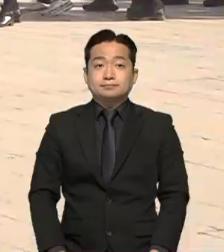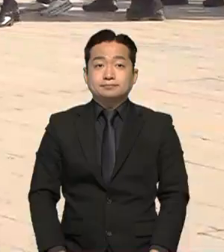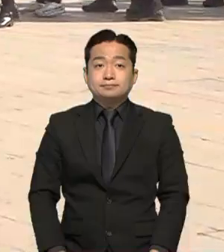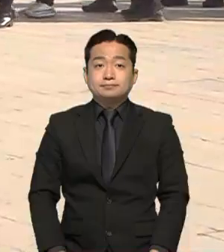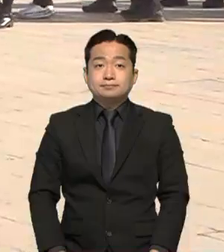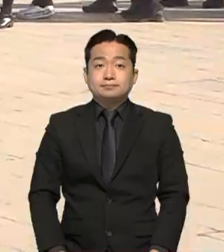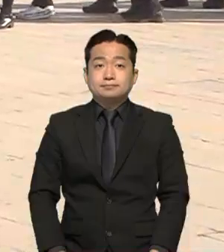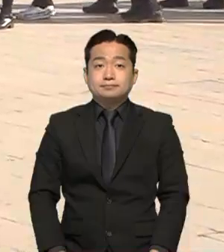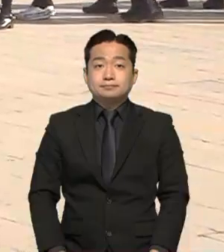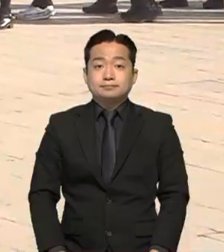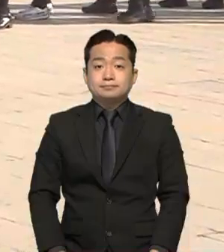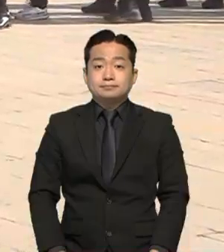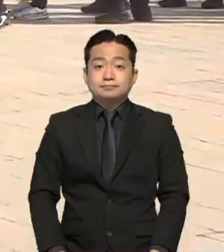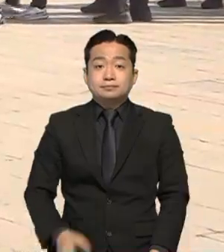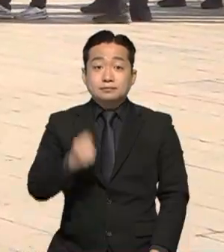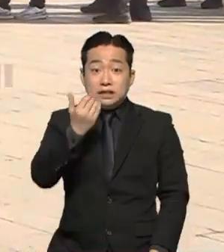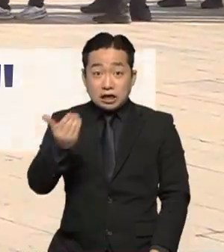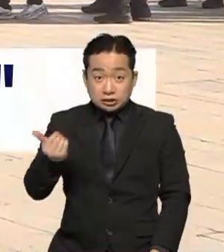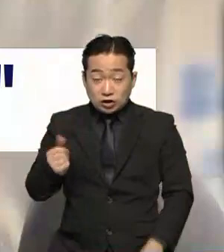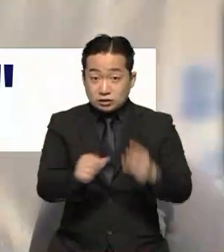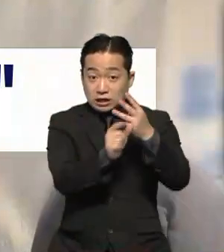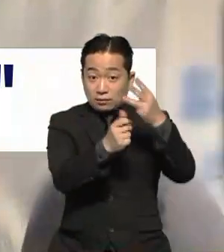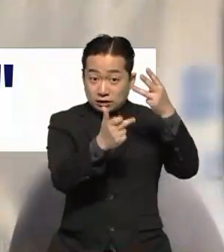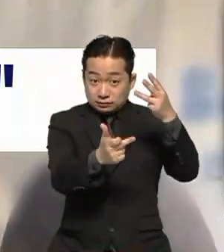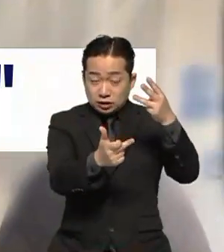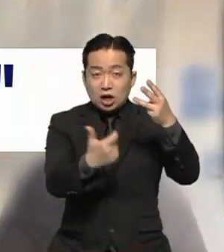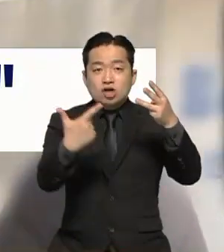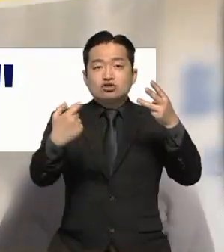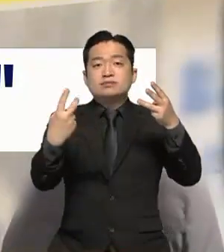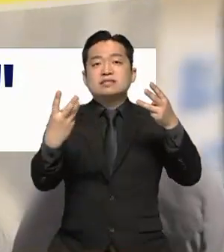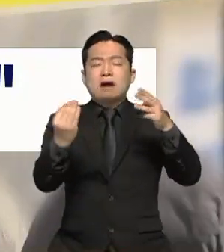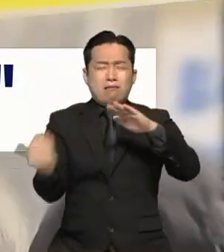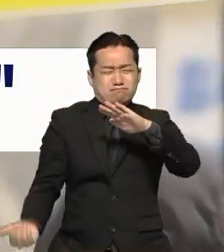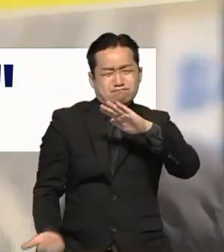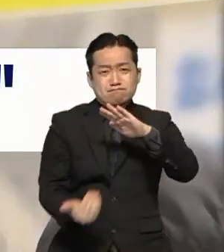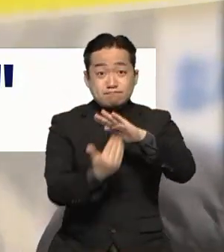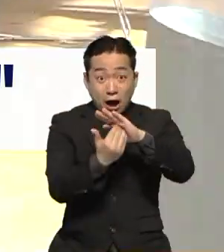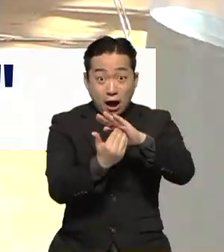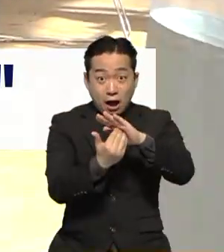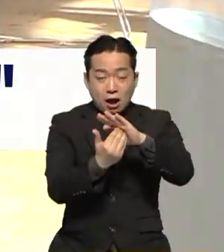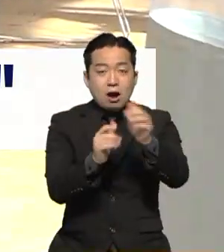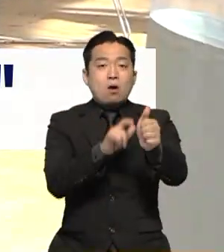(기자) 지난달 17일 62만 명을 기록하며 정점을 지난 신규 확진자는 내림세입니다.